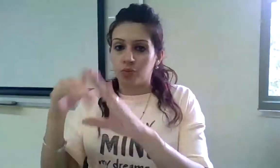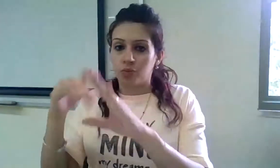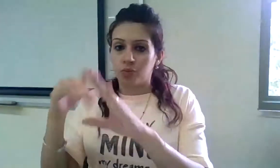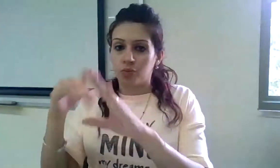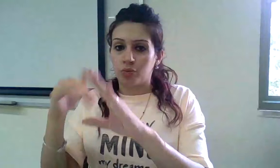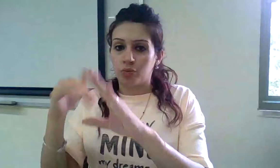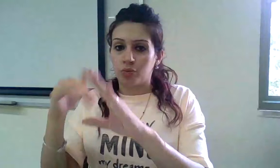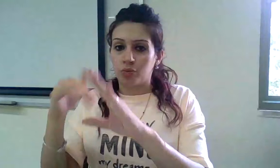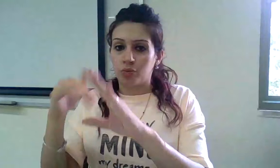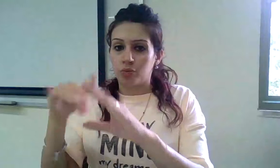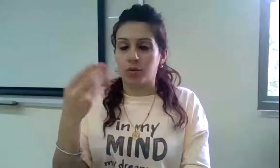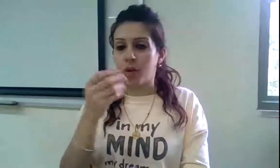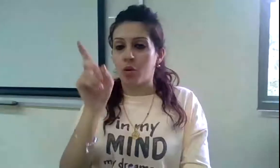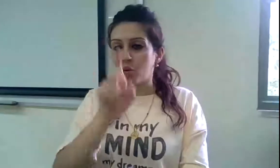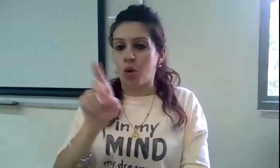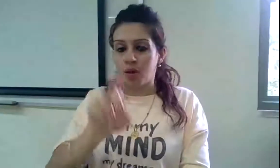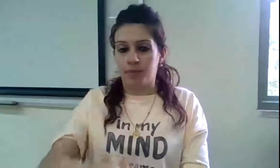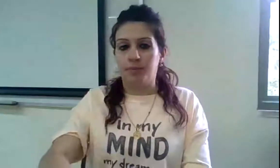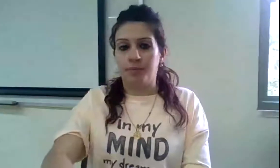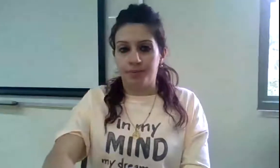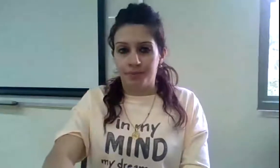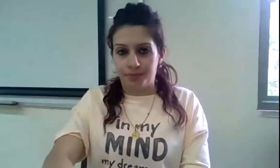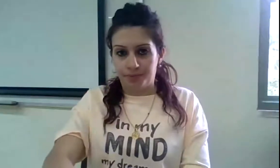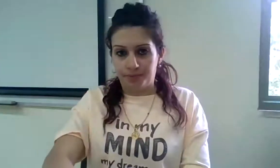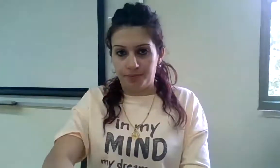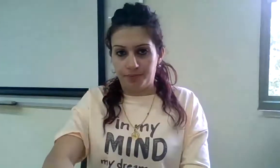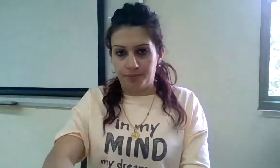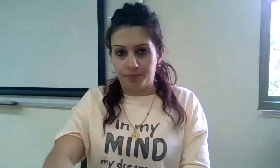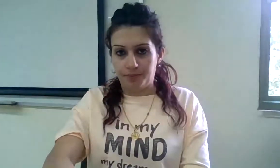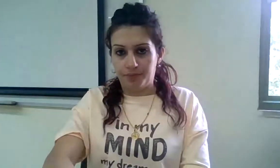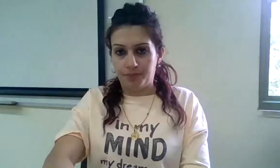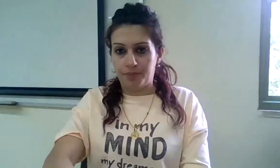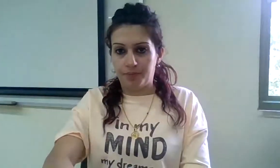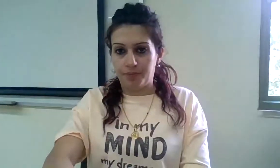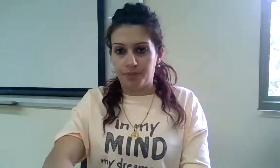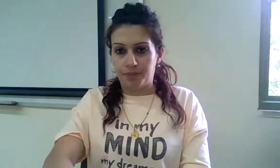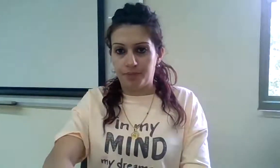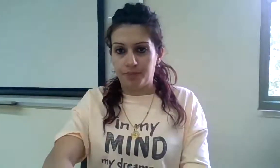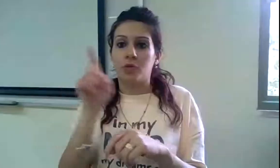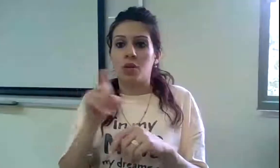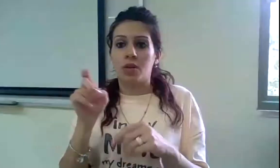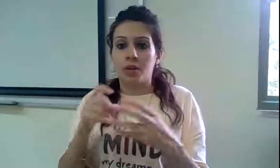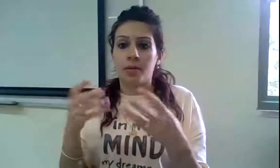وترجمة أسئلتكم وتعليقاتكم من اجل الإجابة عليها